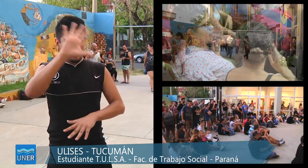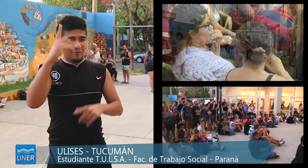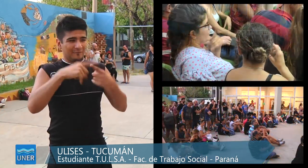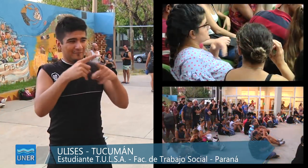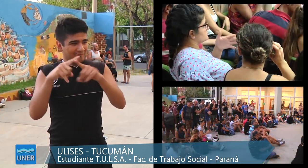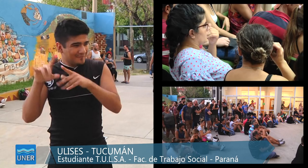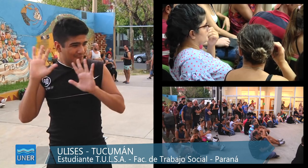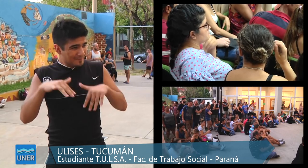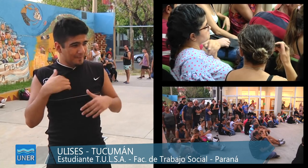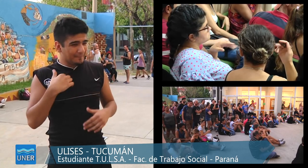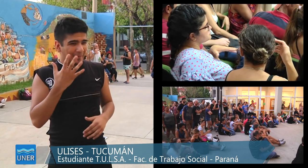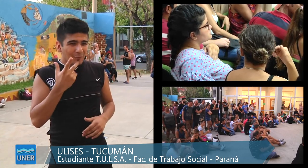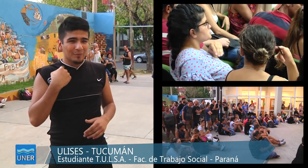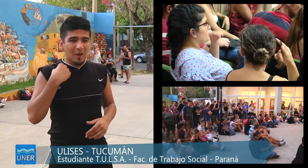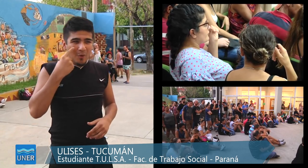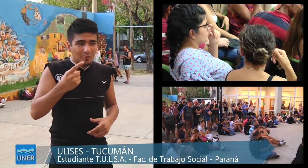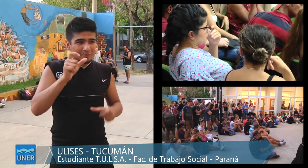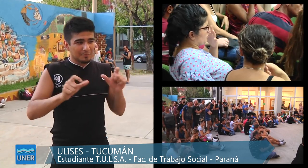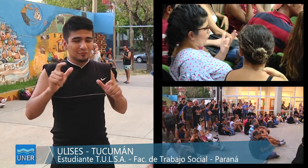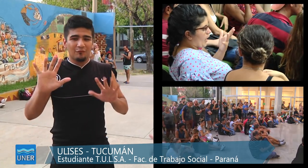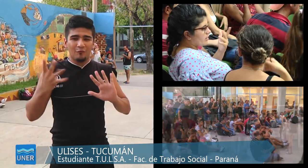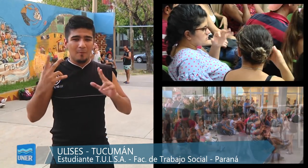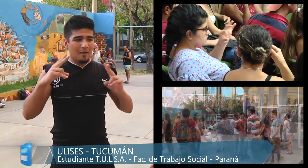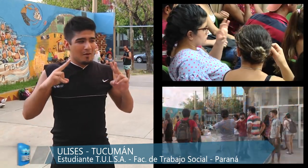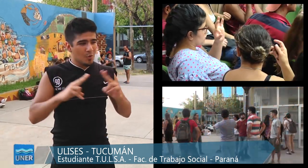orgullo de que vengan de todo el país, de diferentes provincias puedan venir, poder